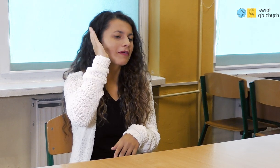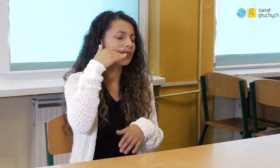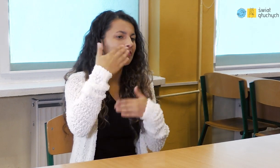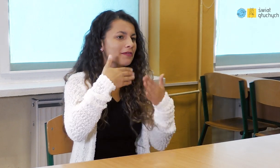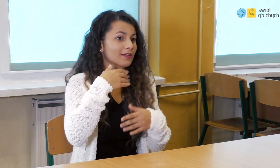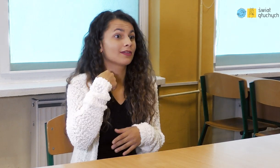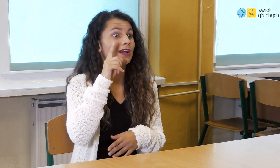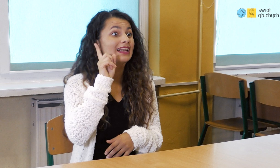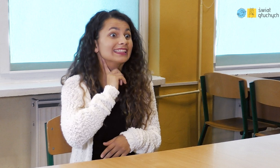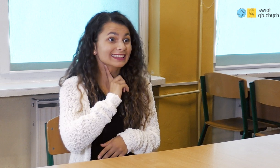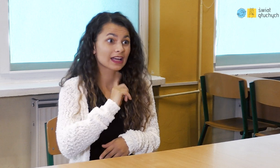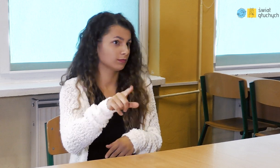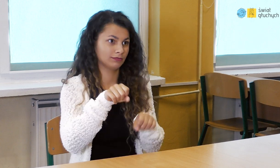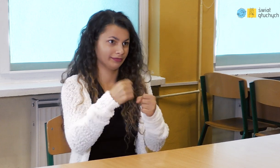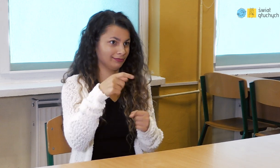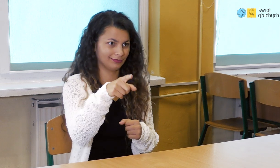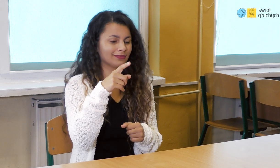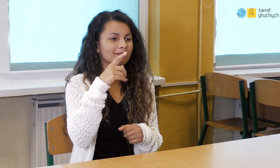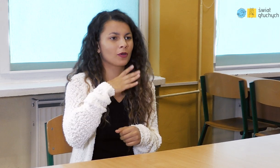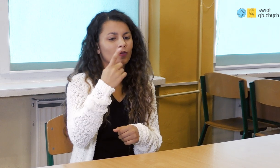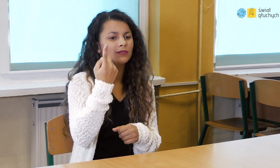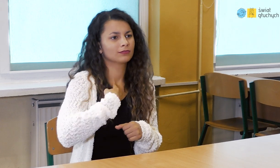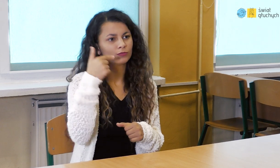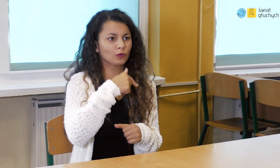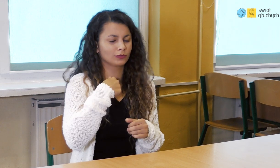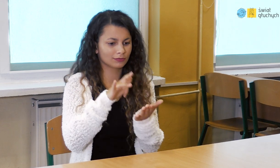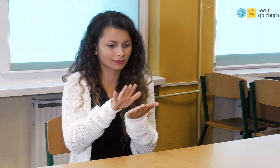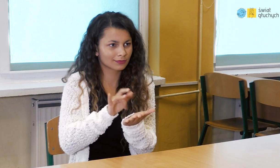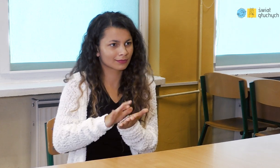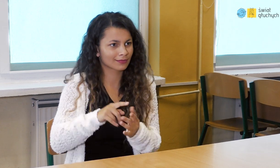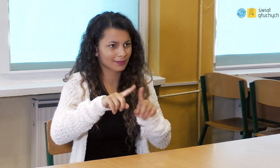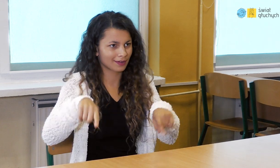Później w liceum musiałam zapisywać na kartce